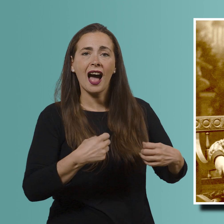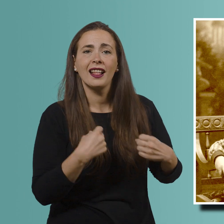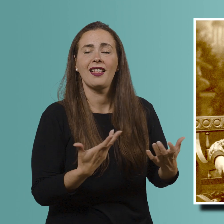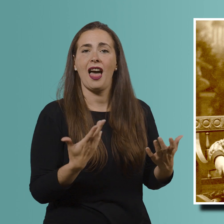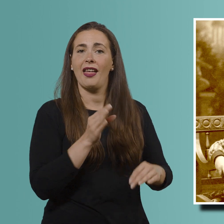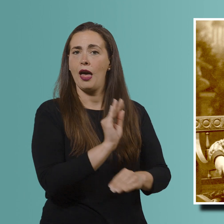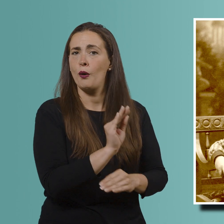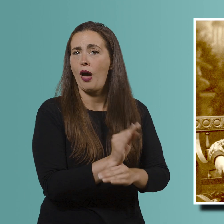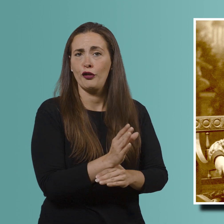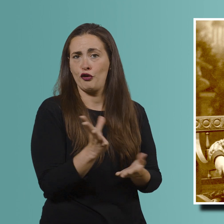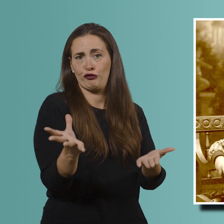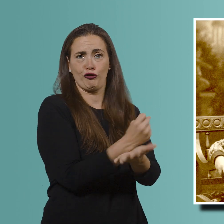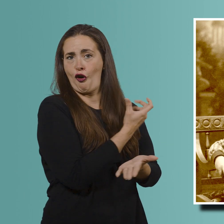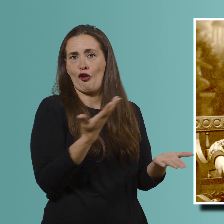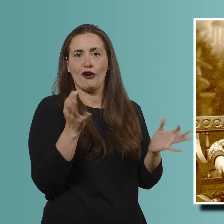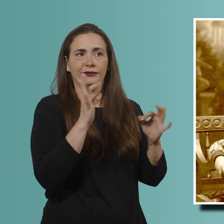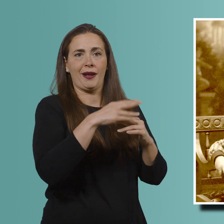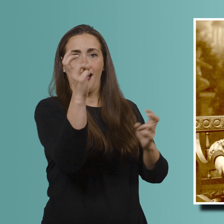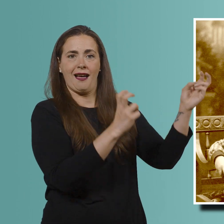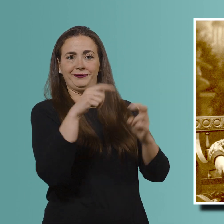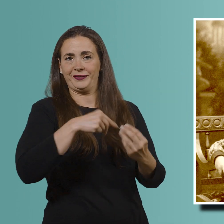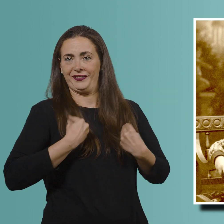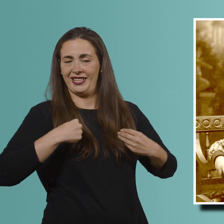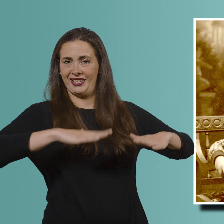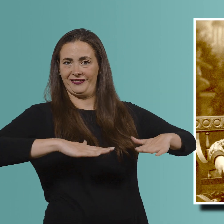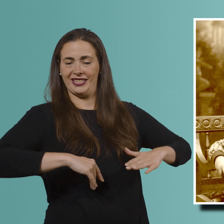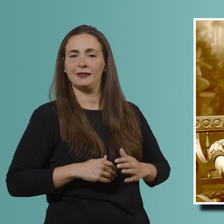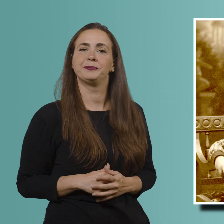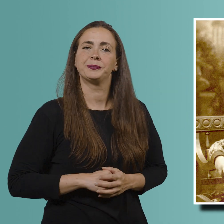i educació per a totes les persones que arribaven a la ciutat.